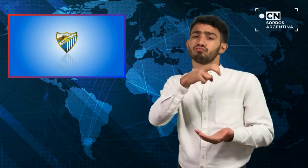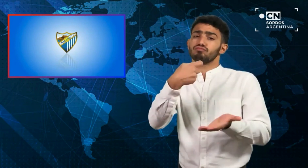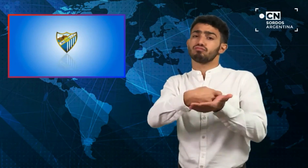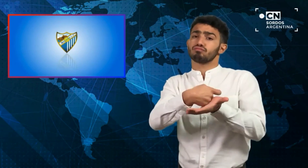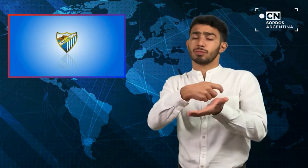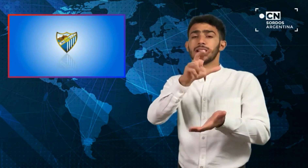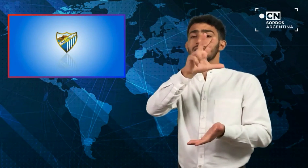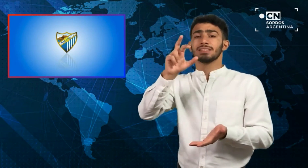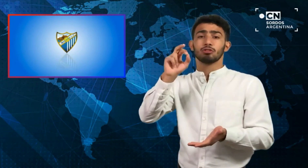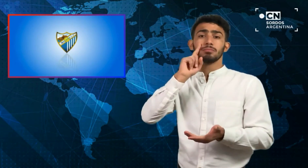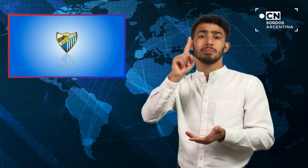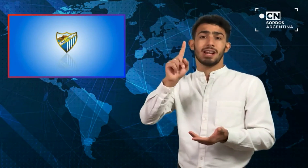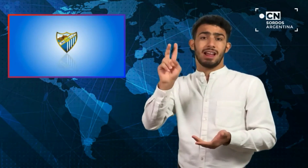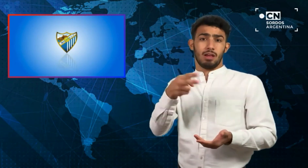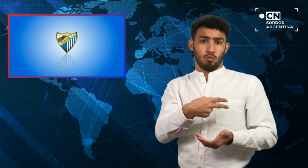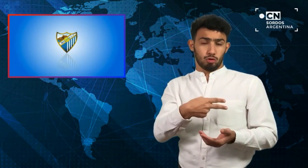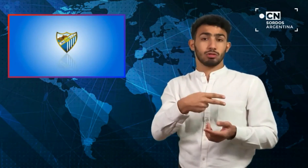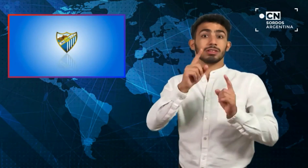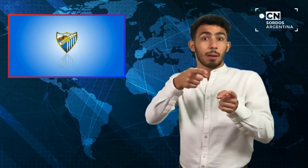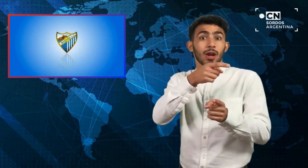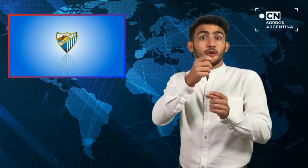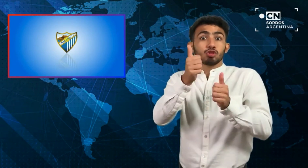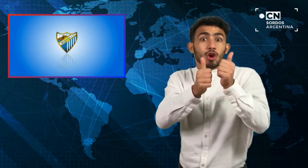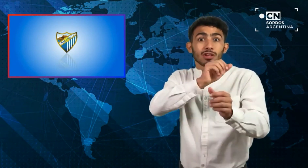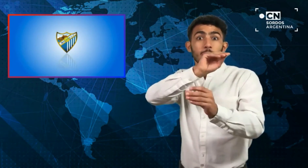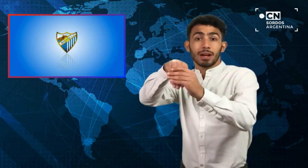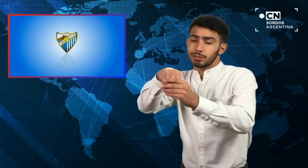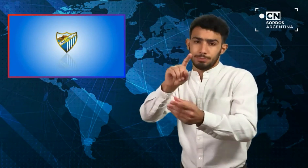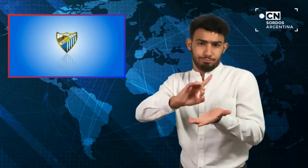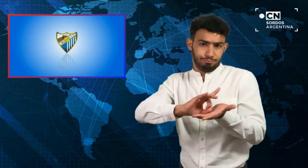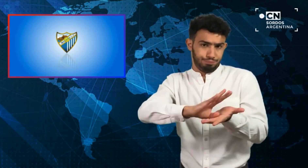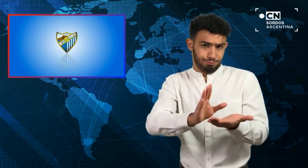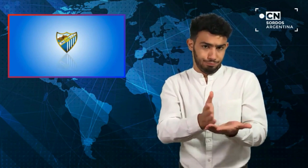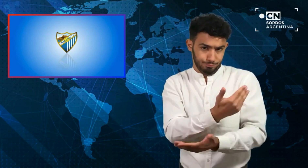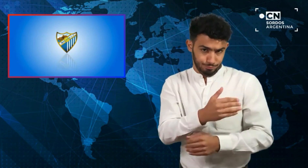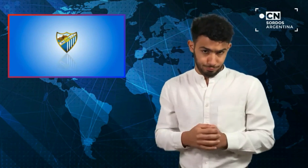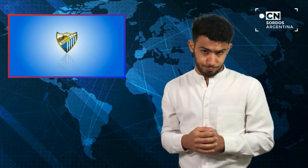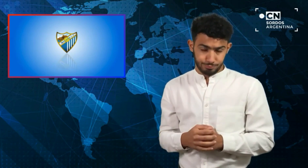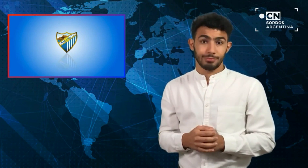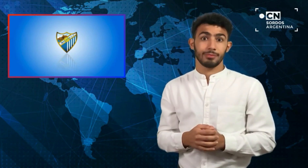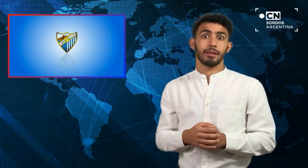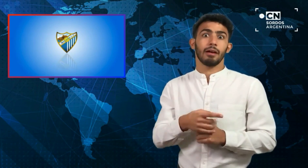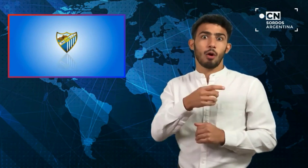competencia europea a la que clasificaran y se le impuso una multa de 300.000 euros.